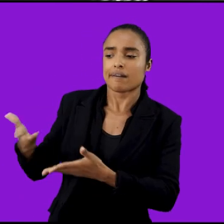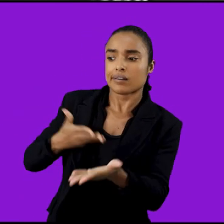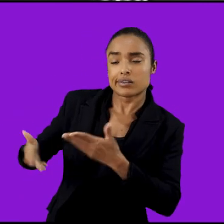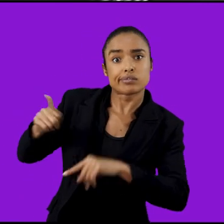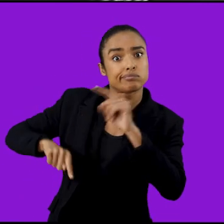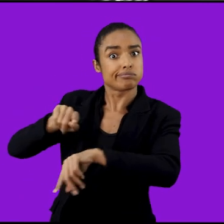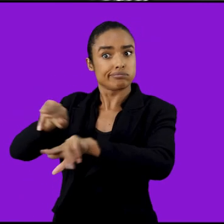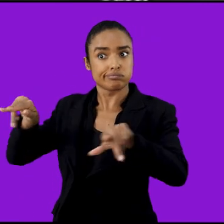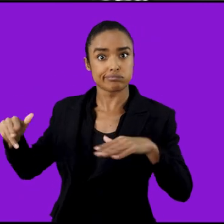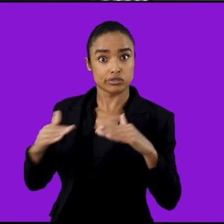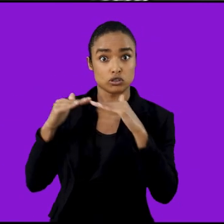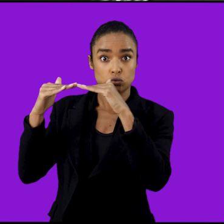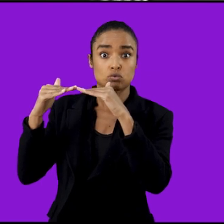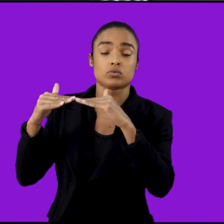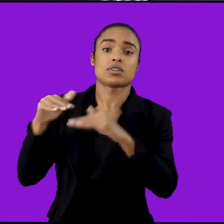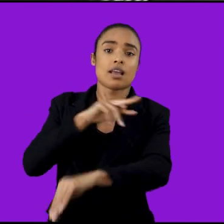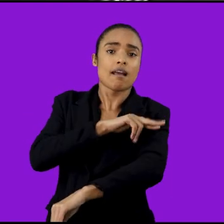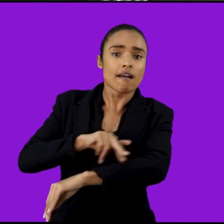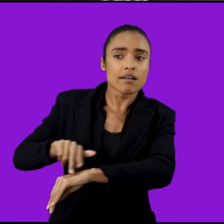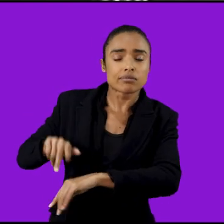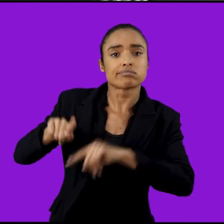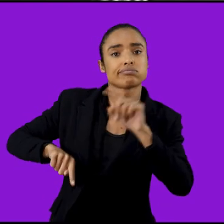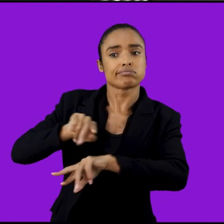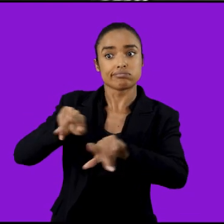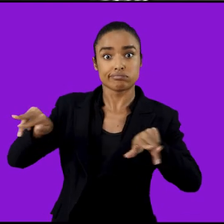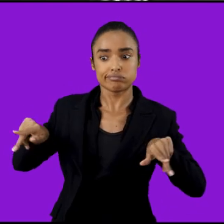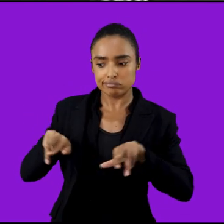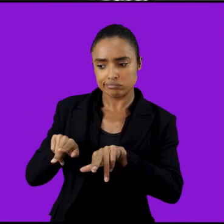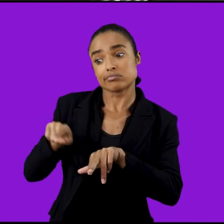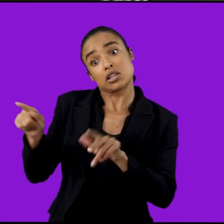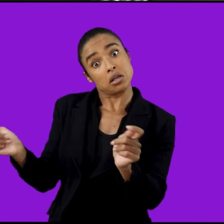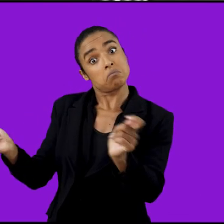A questão de equidade racial, né? E que era os deputados e aí eles permitiram que